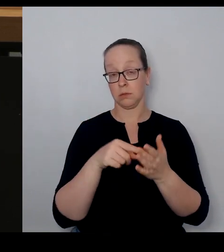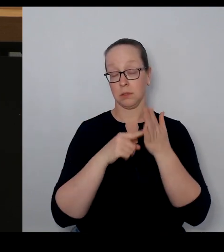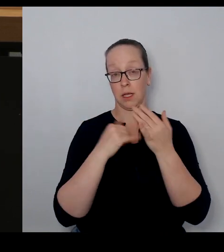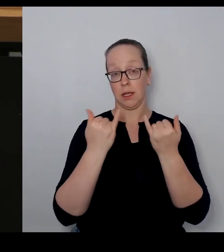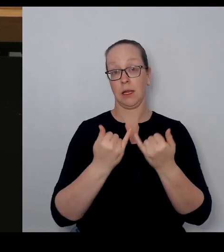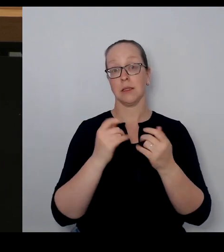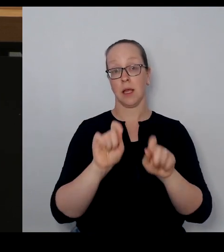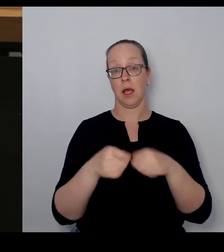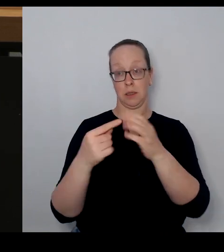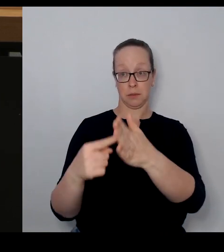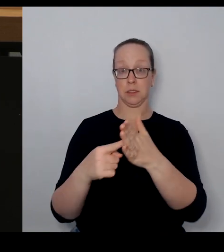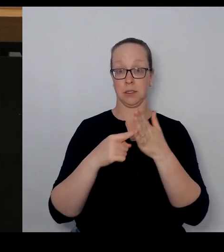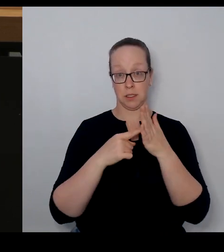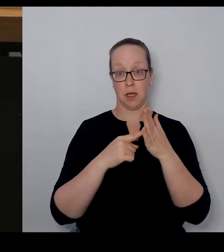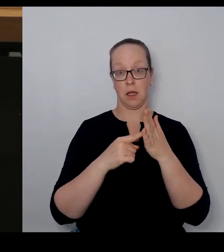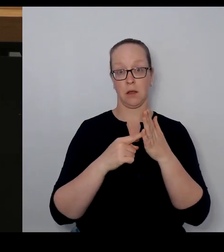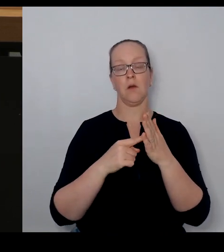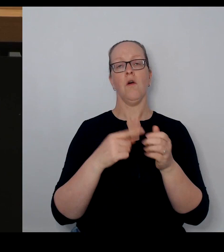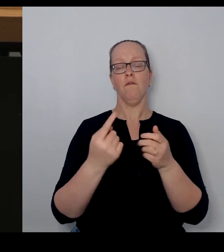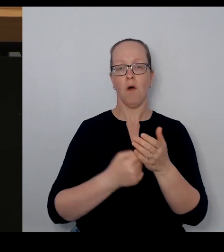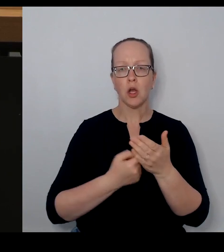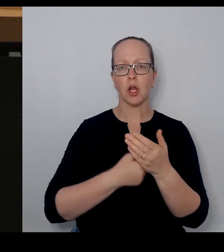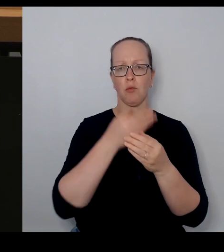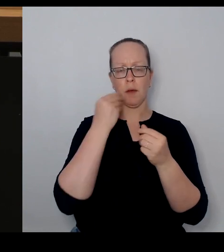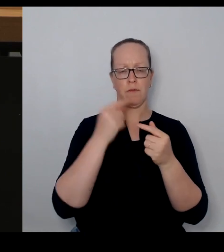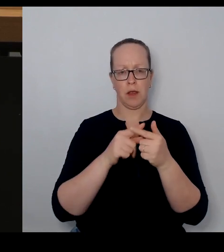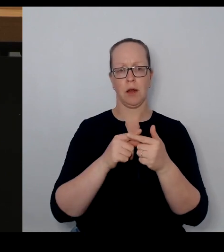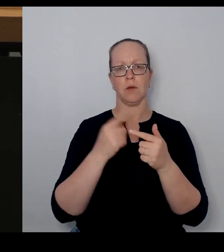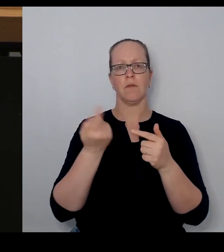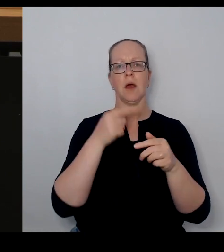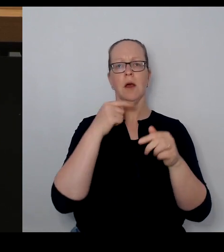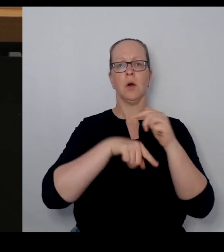Haushaltskontrolle im Hauptausschuss und so erwarten wir es natürlich in